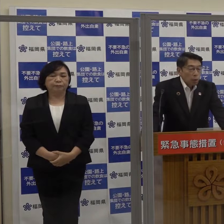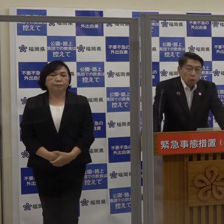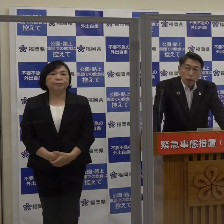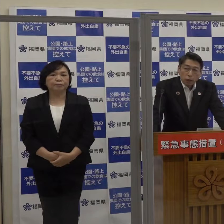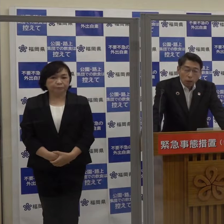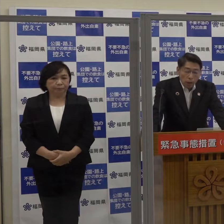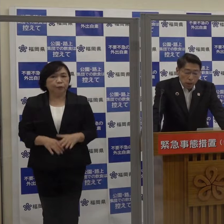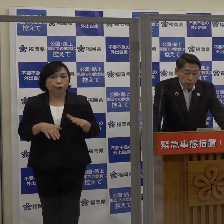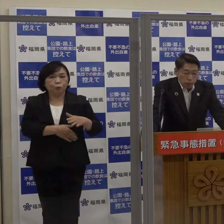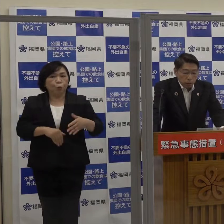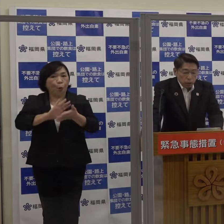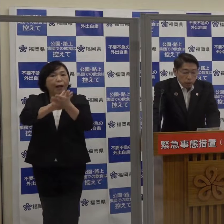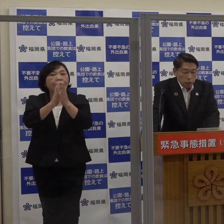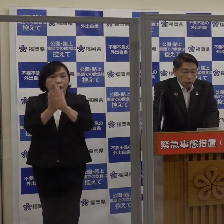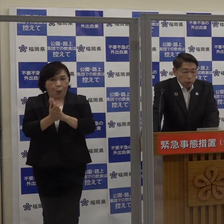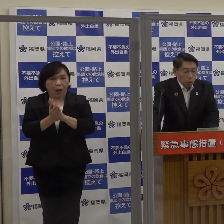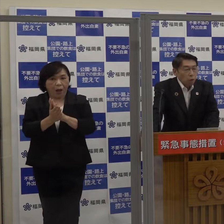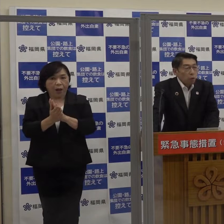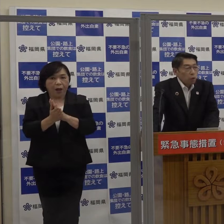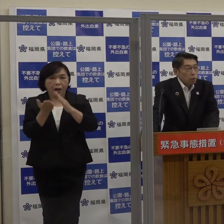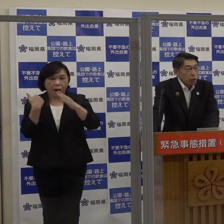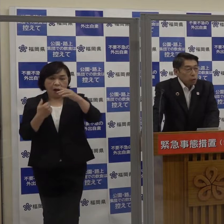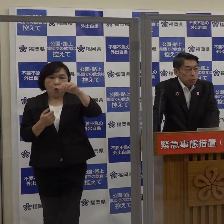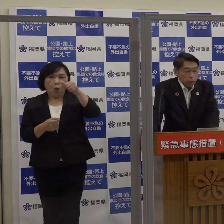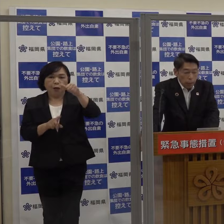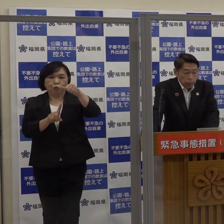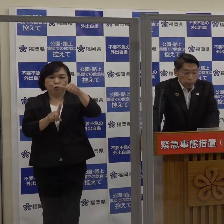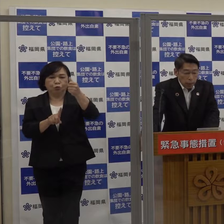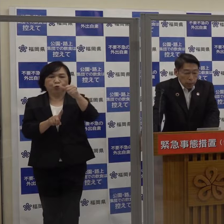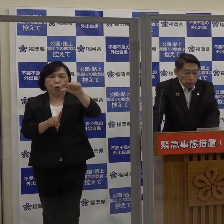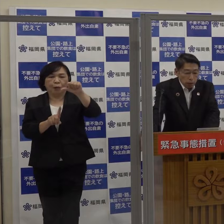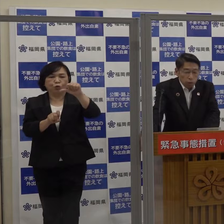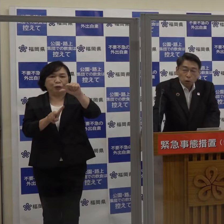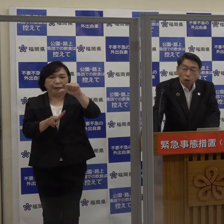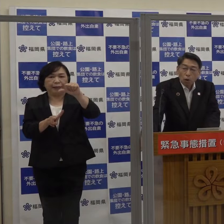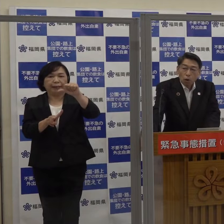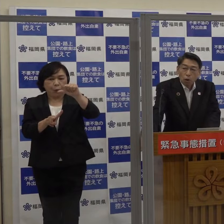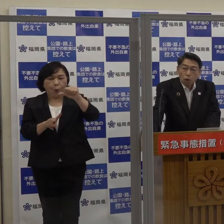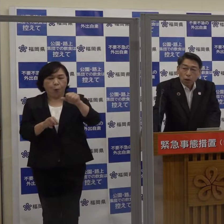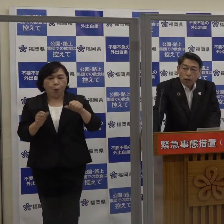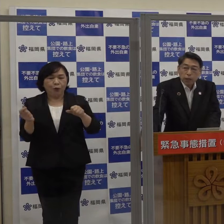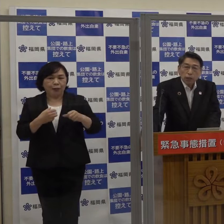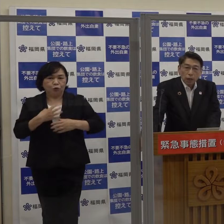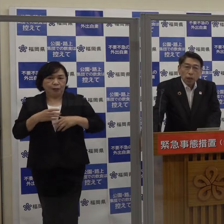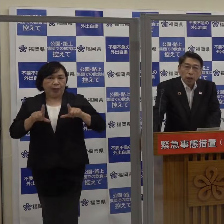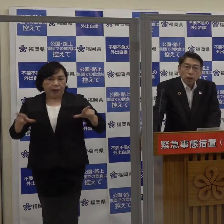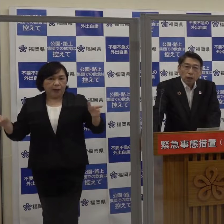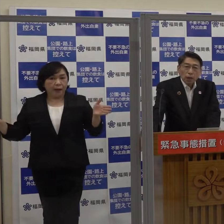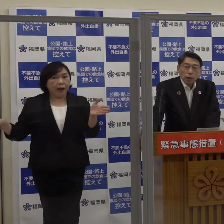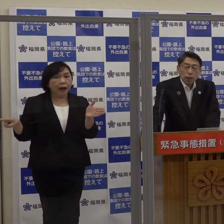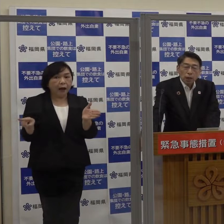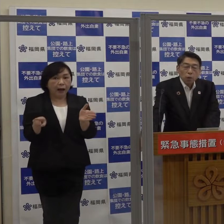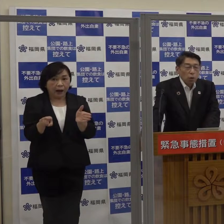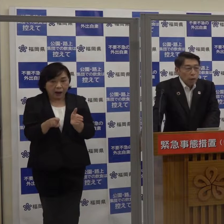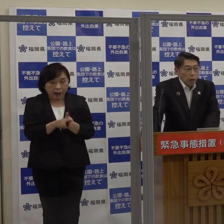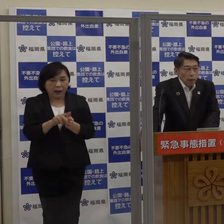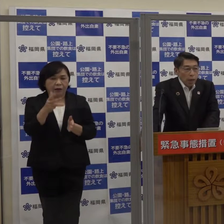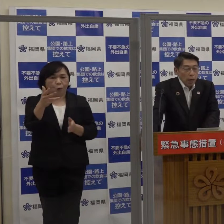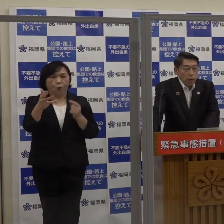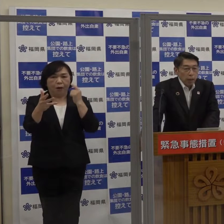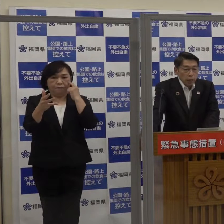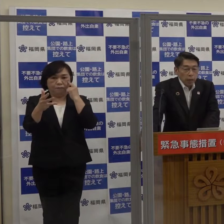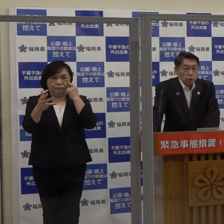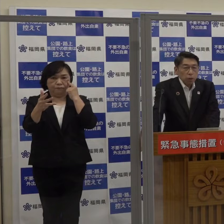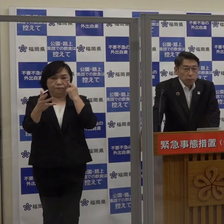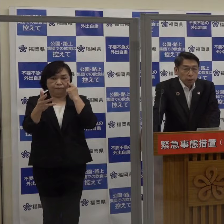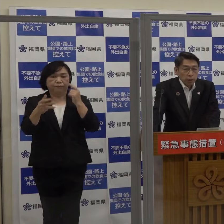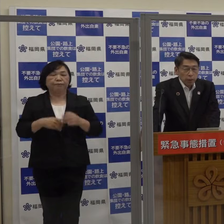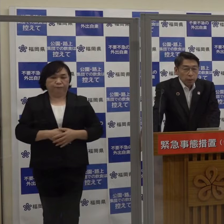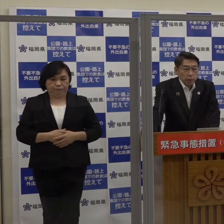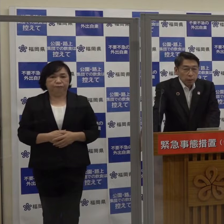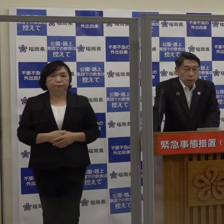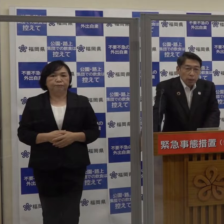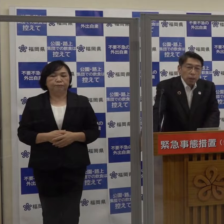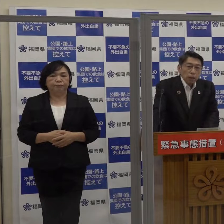本県では ５月１２日の緊急事態措置の開始から８日間が経過しました